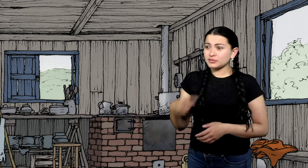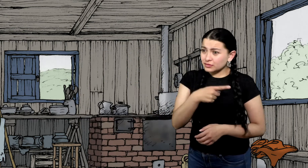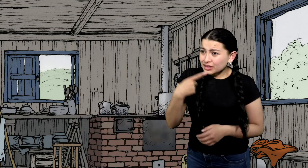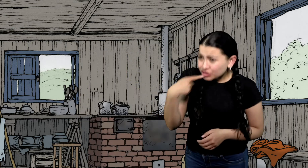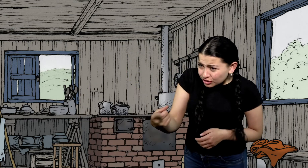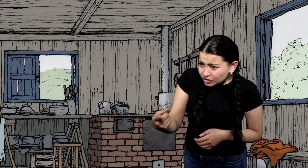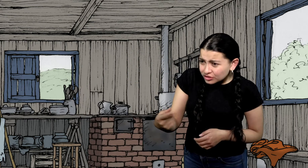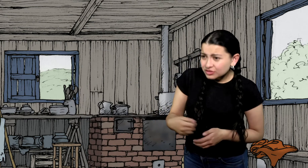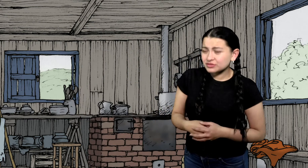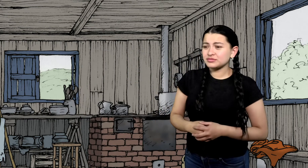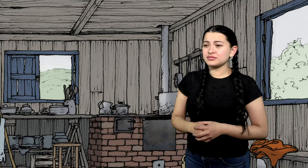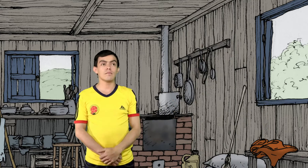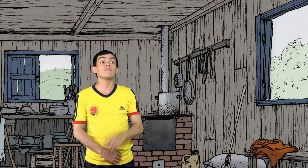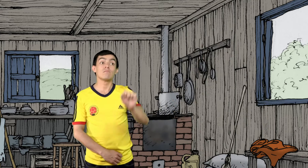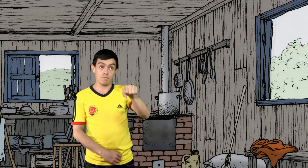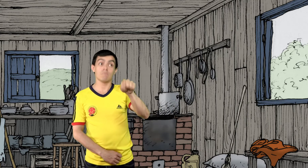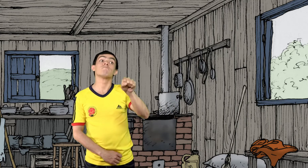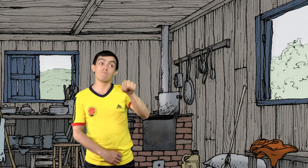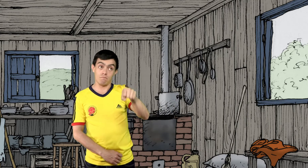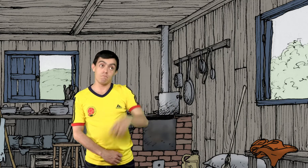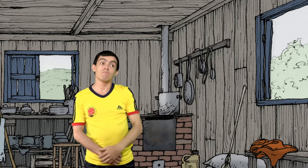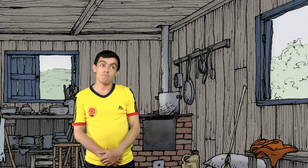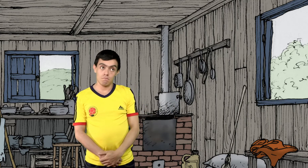¿Eso dijo? Sí.